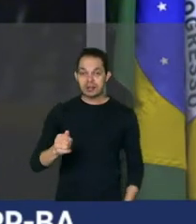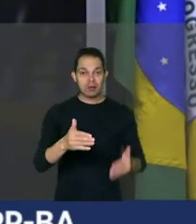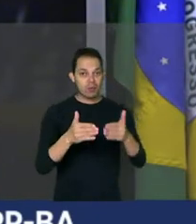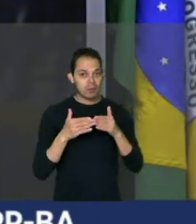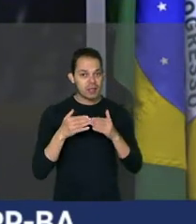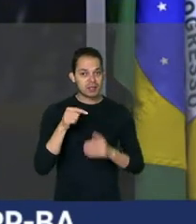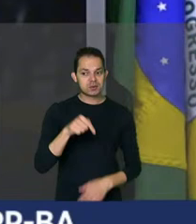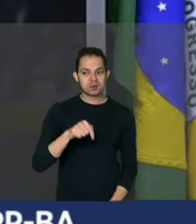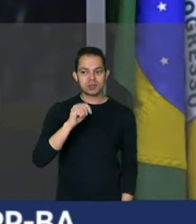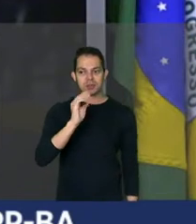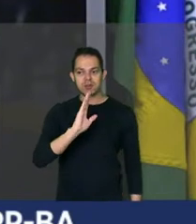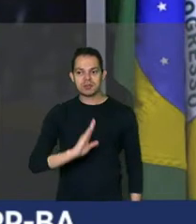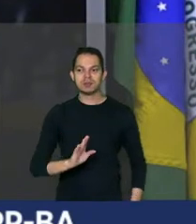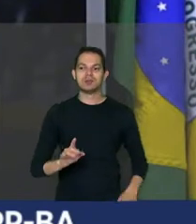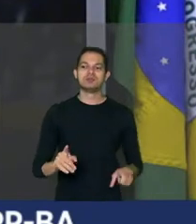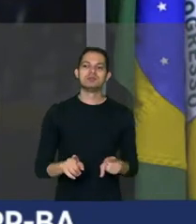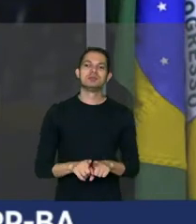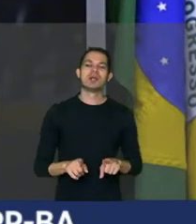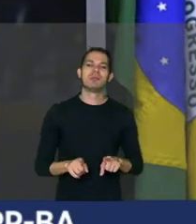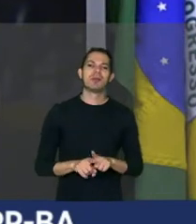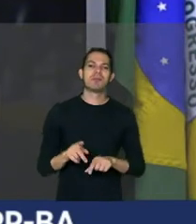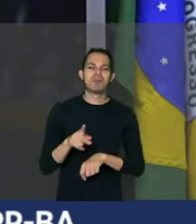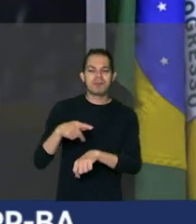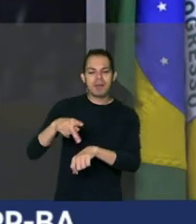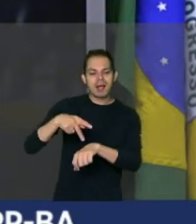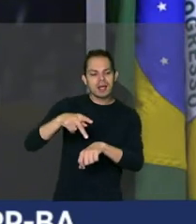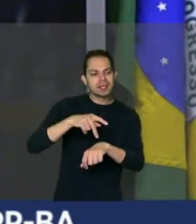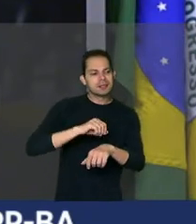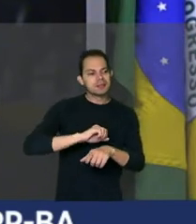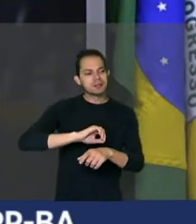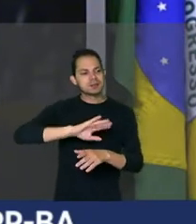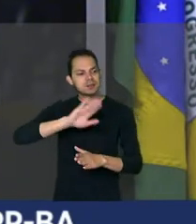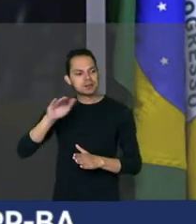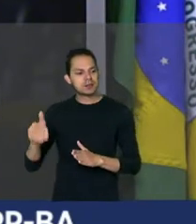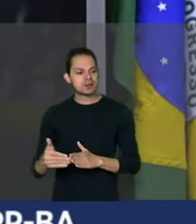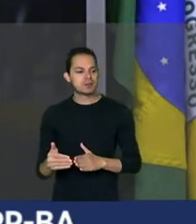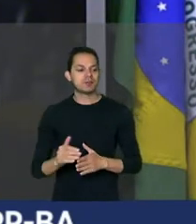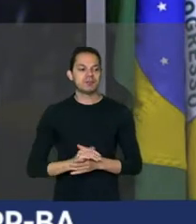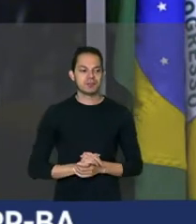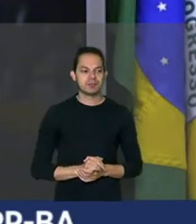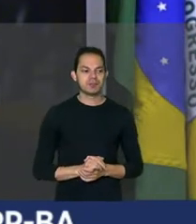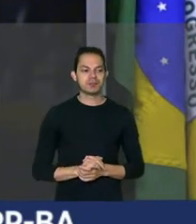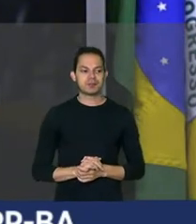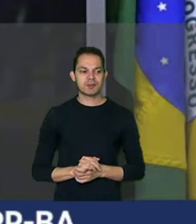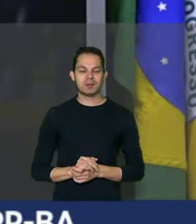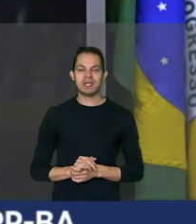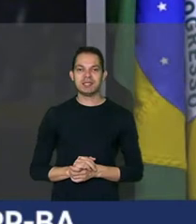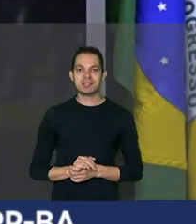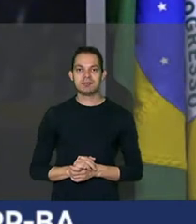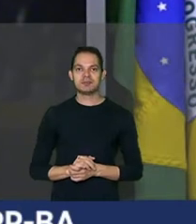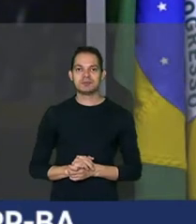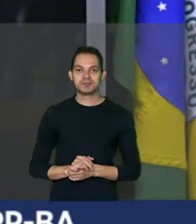NÃO SÓ AO BRASIL, MAS AOS PAÍSES QUE SÃO SIGNATÁRIOS DA NAÇÃO UNIDAS, DAS NAÇÕES UNIDAS PARA QUE AJUDE